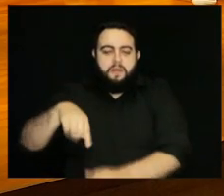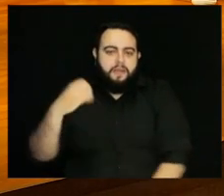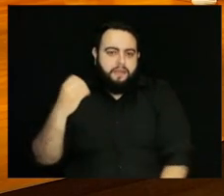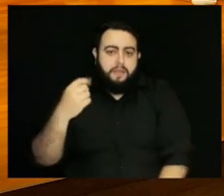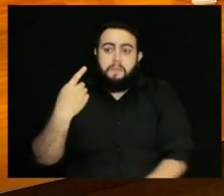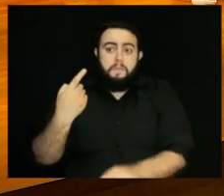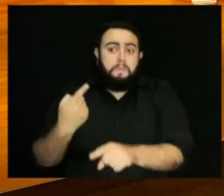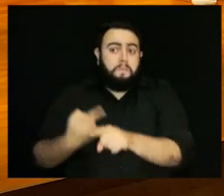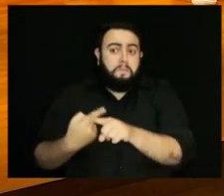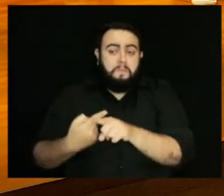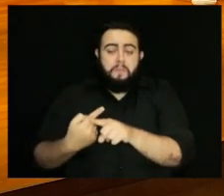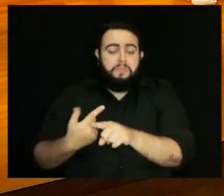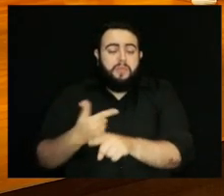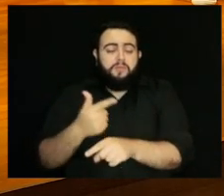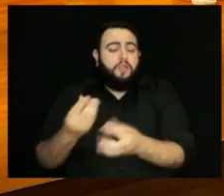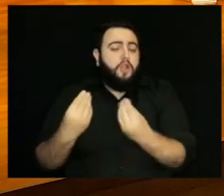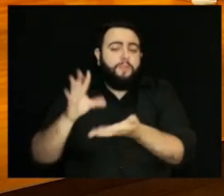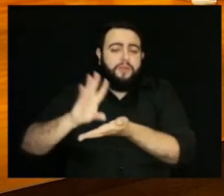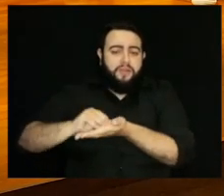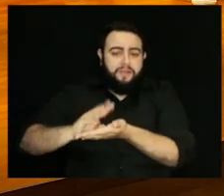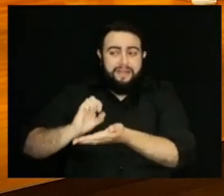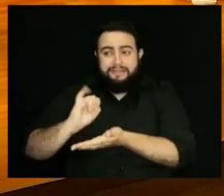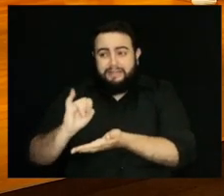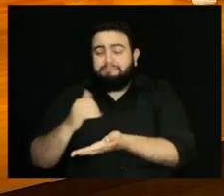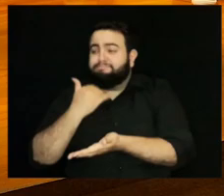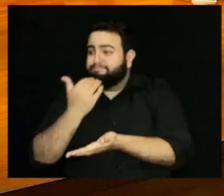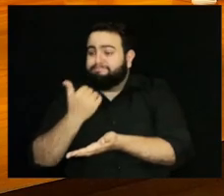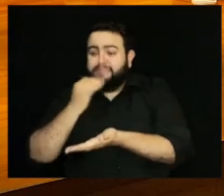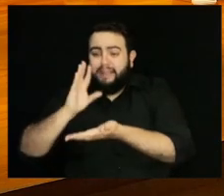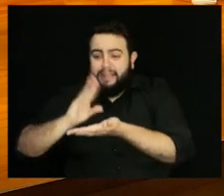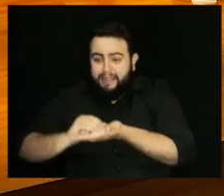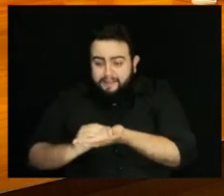gravar. Se eles não gravavam ninguém ouvia, ninguém conhecia as músicas, se ninguém conhecia as músicas